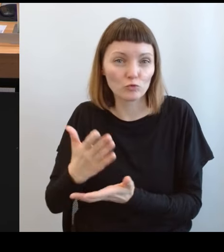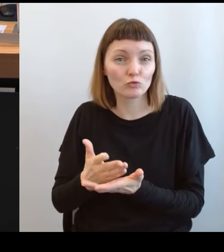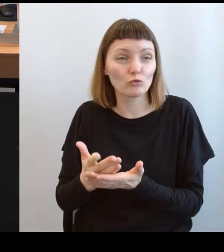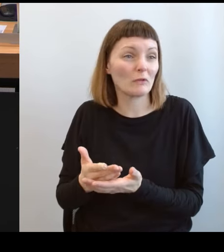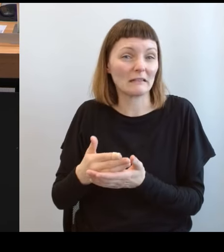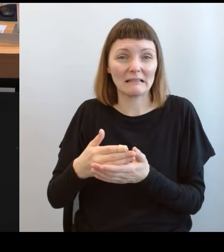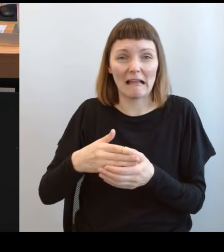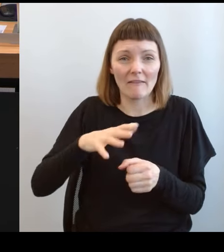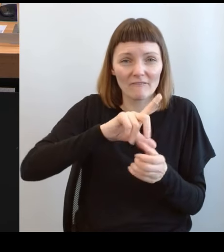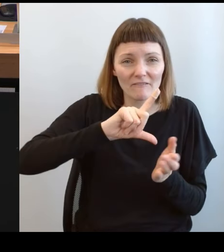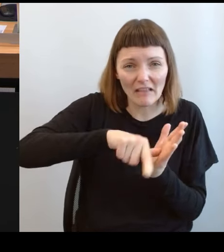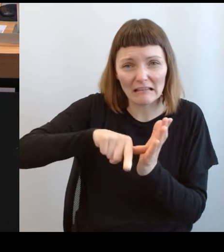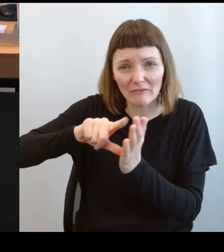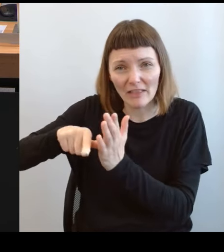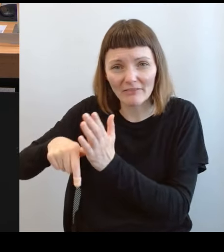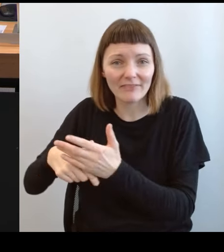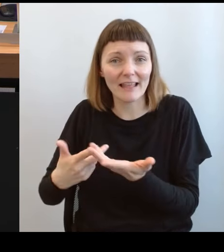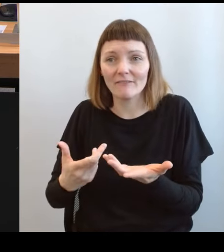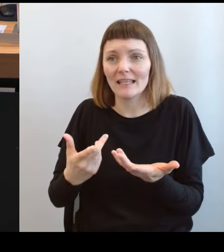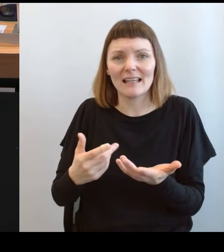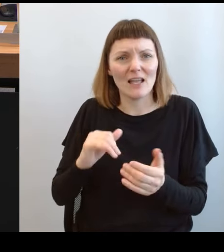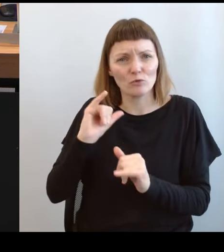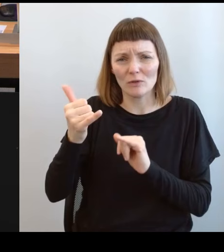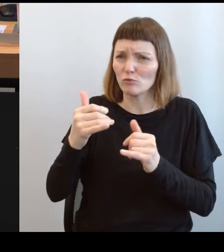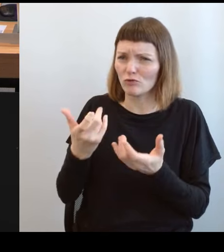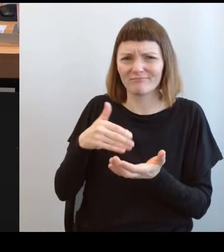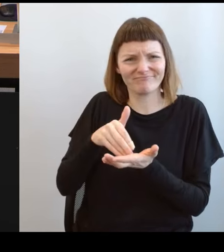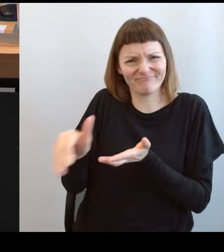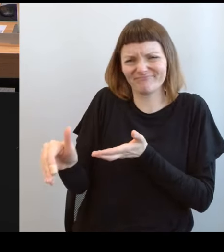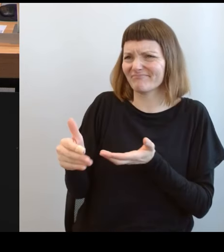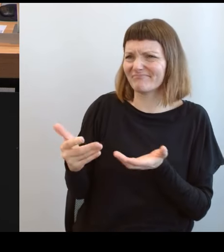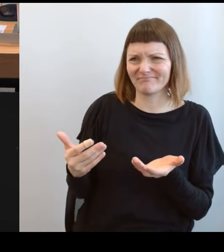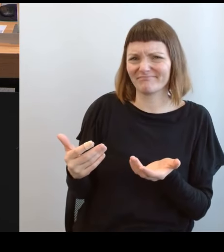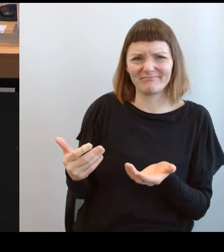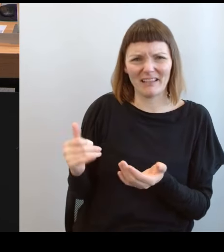kleinteiligen Kiezstrukturen, die Berlin für viele doch erst so attraktiv machen.